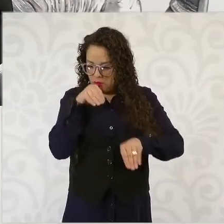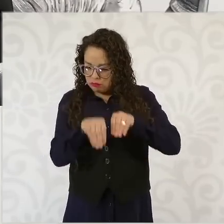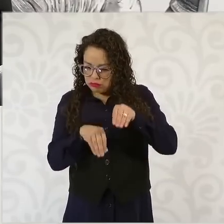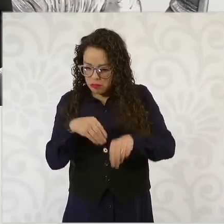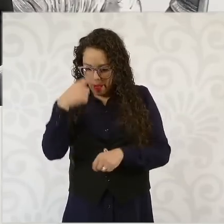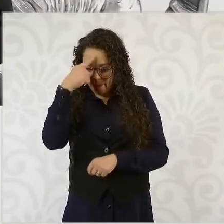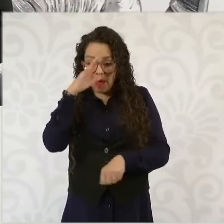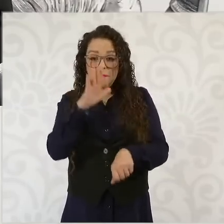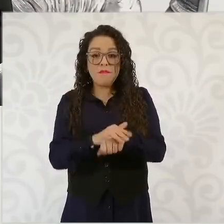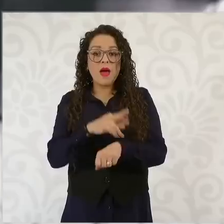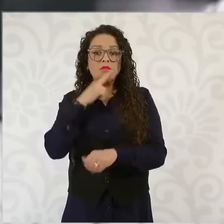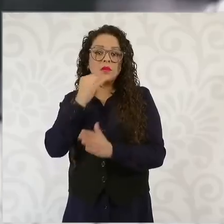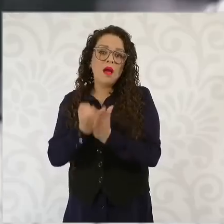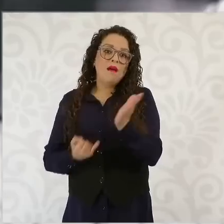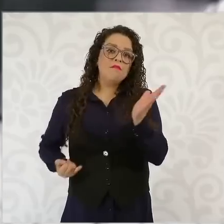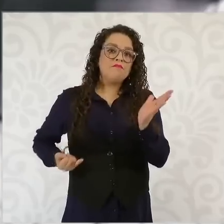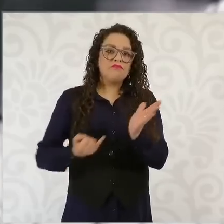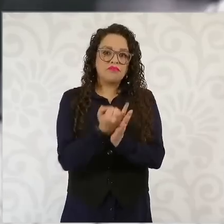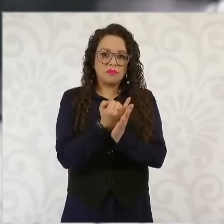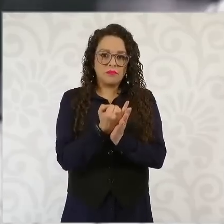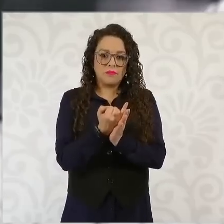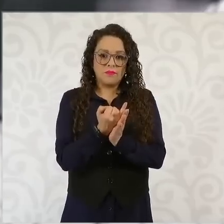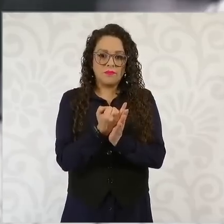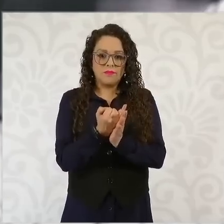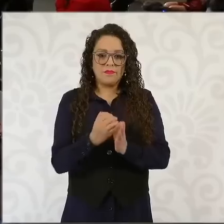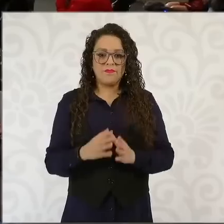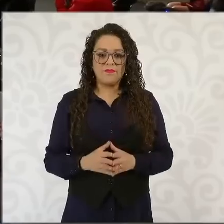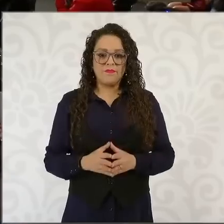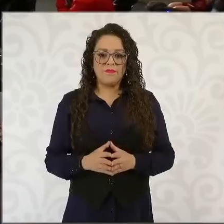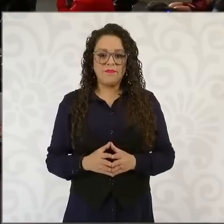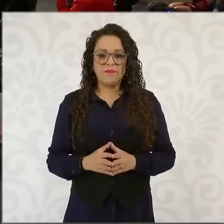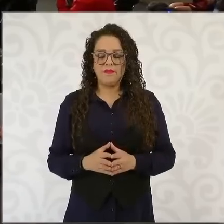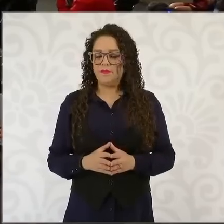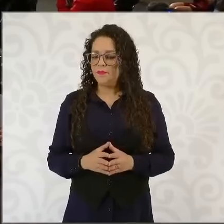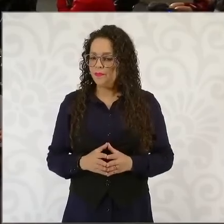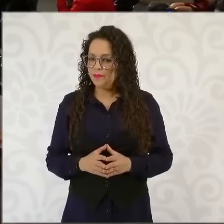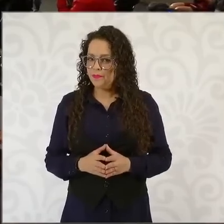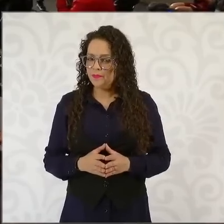adaptabilidad a la que me refiero todavía digamos no tendrían una previsión de si podrían aumentar